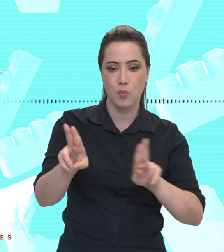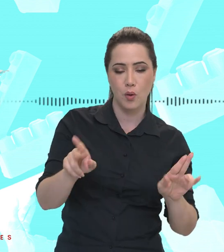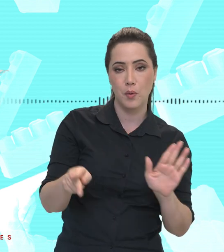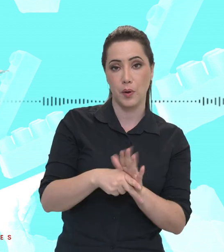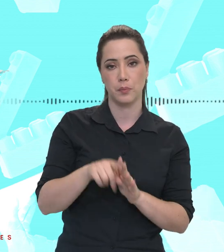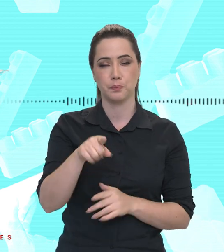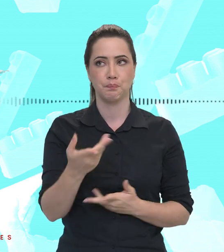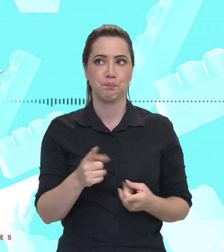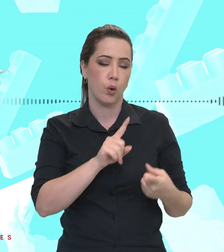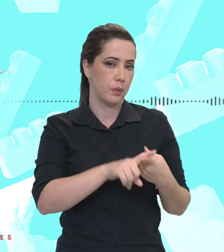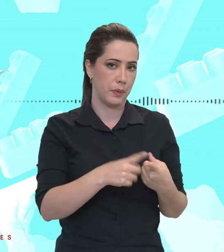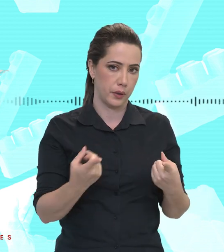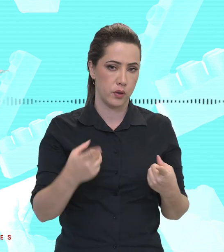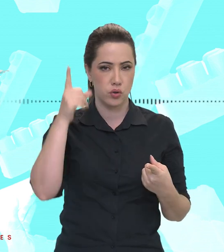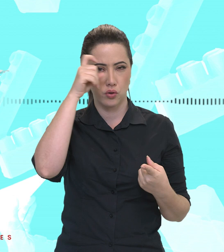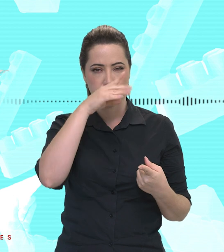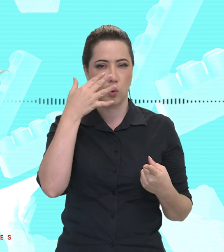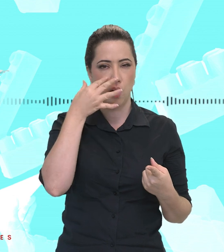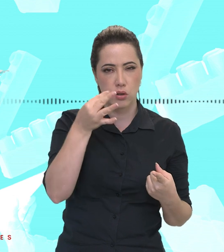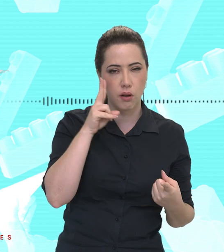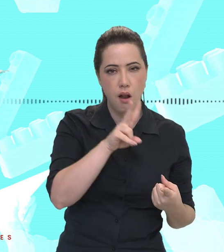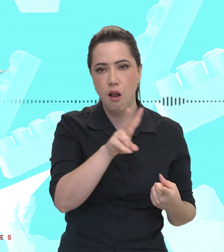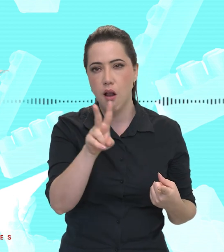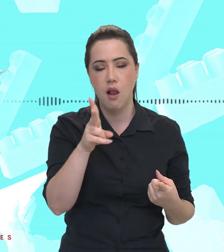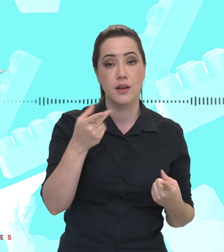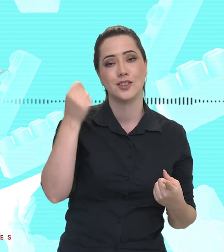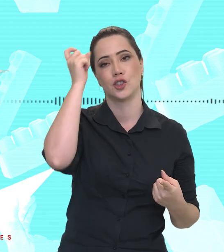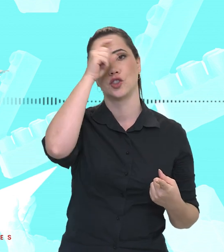[Leyberson] O primeiro leão é a DIFICULDADE DE ATENÇÃO, que dificulta o foco em tarefas